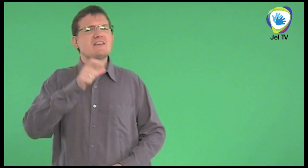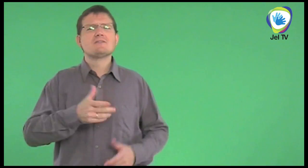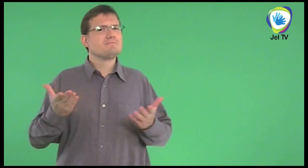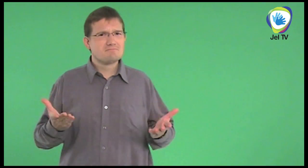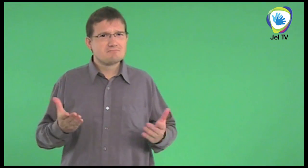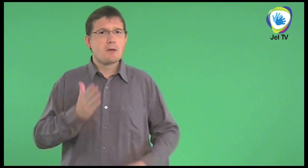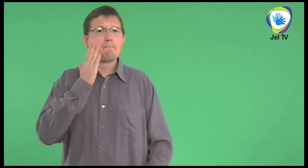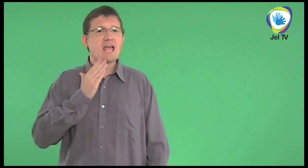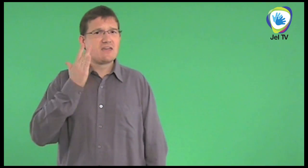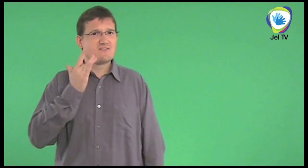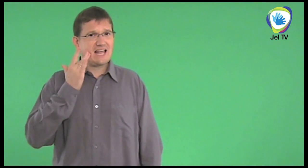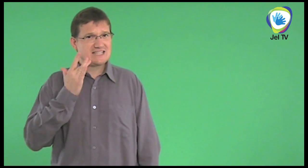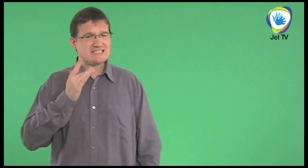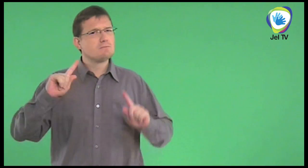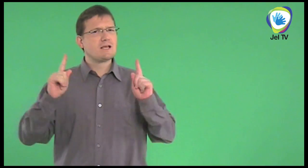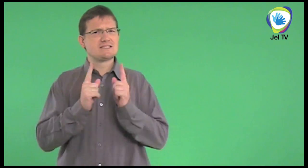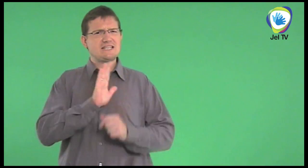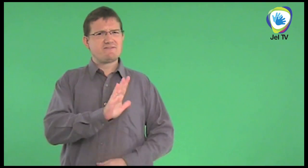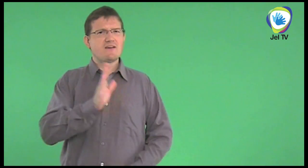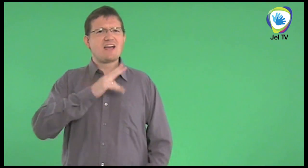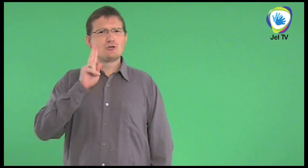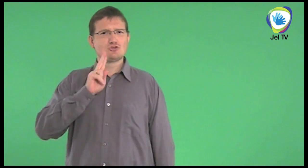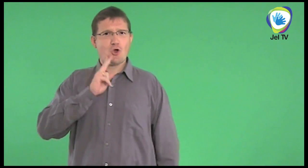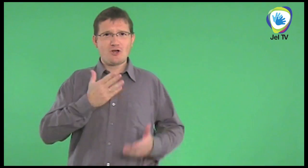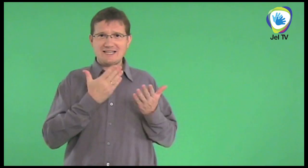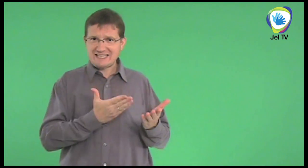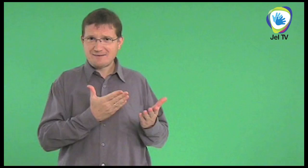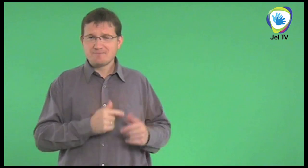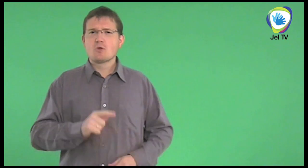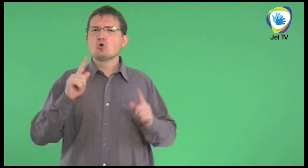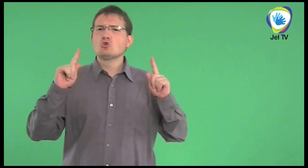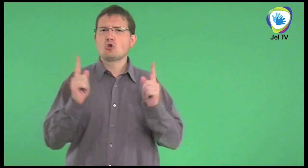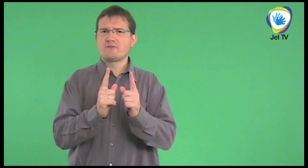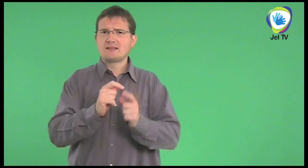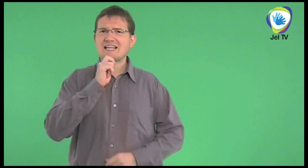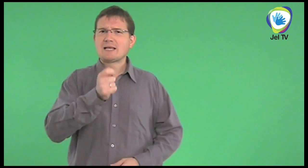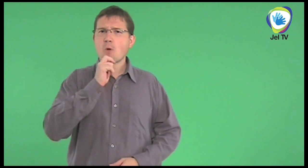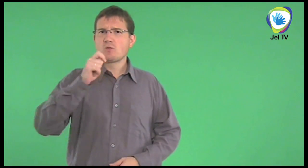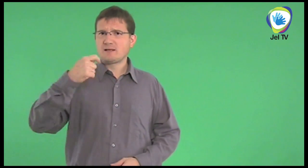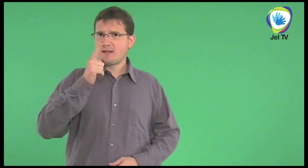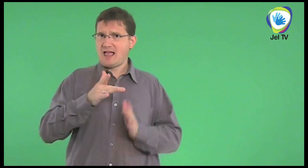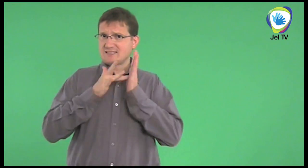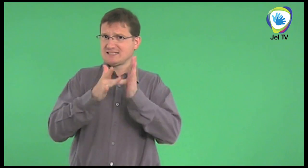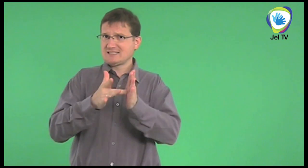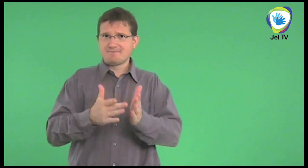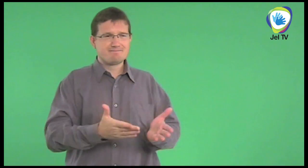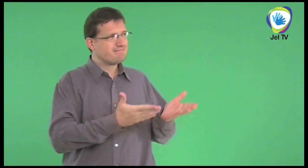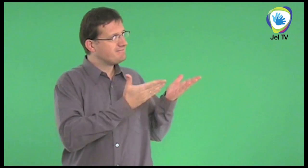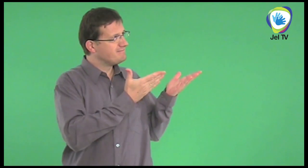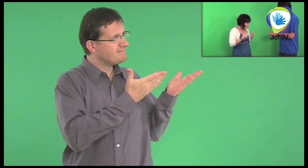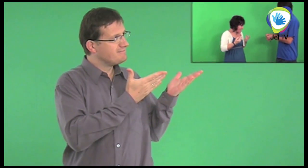Neve Mihályi Ferenc, beceneve: Fecsoki. Rövid riportfilmet mutatunk.